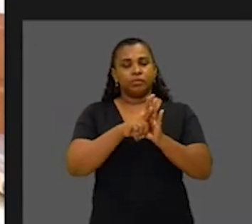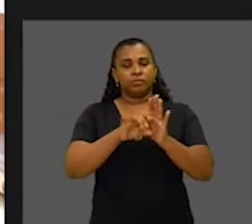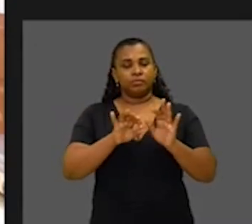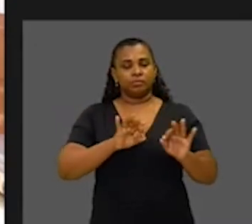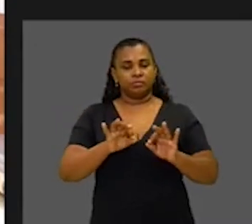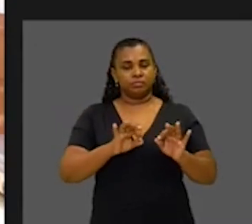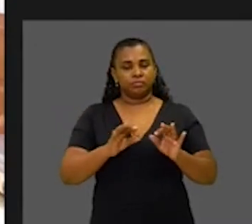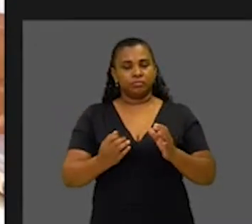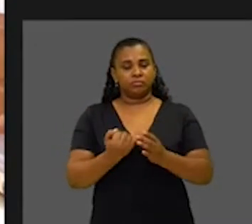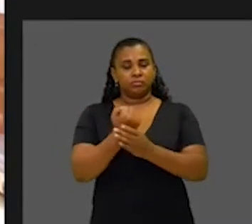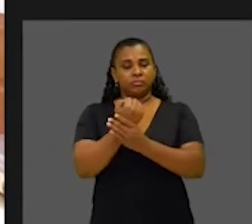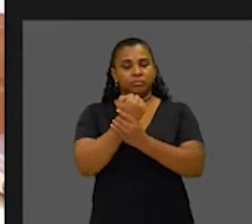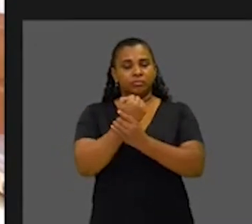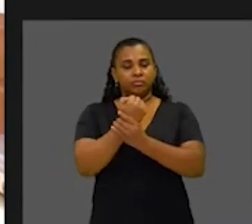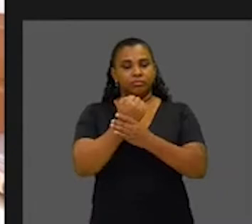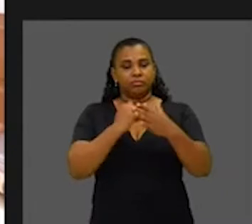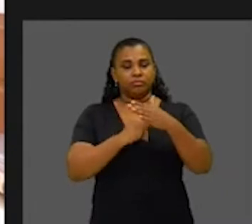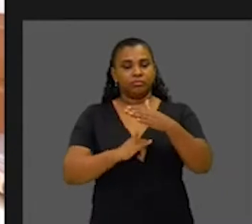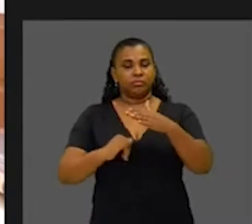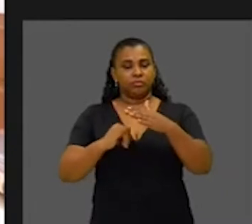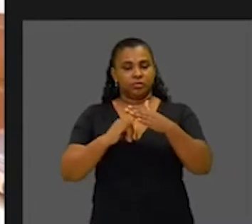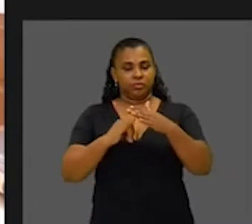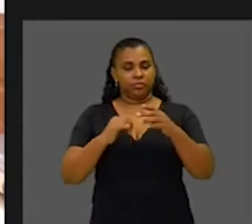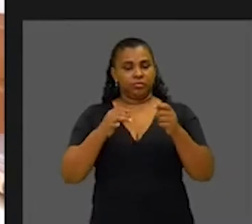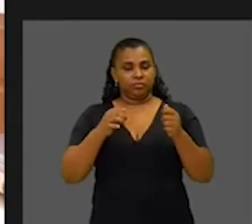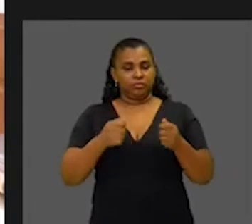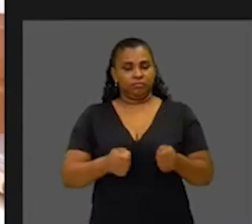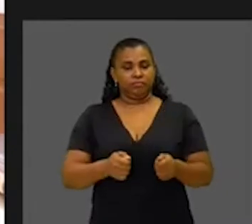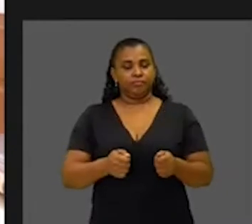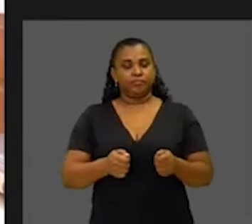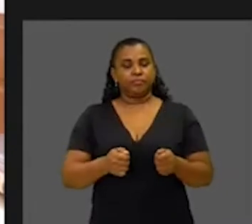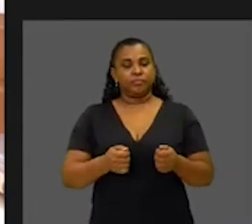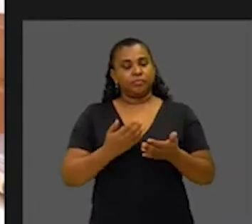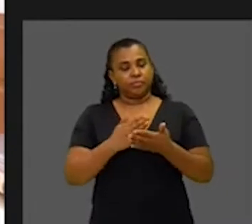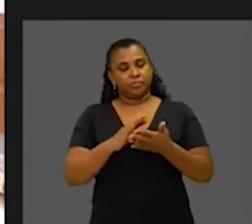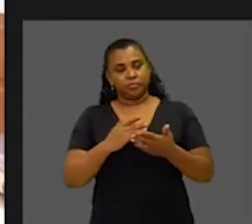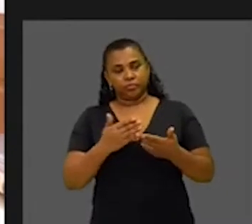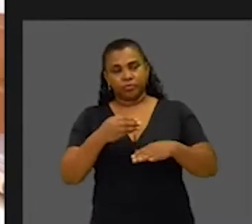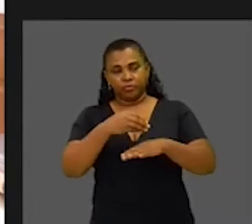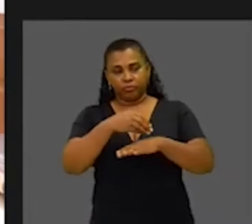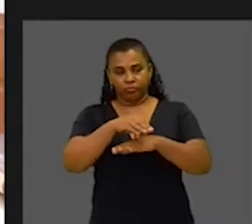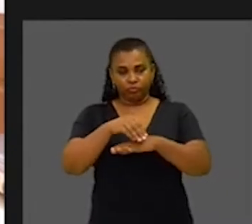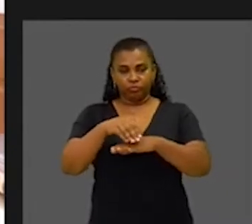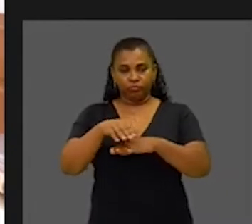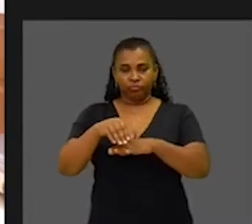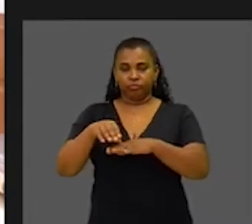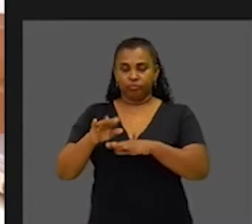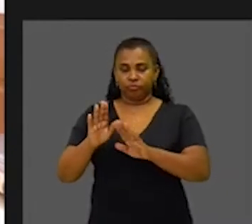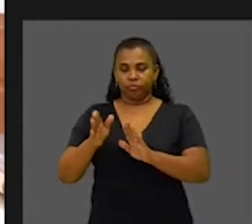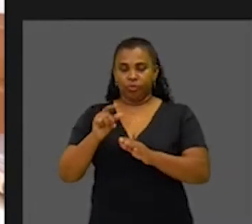seja institucionalizada que alguma medida já passei aqui um pouco sobre Esse aspecto na minha